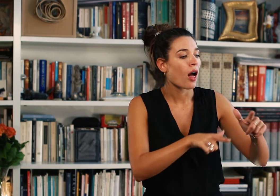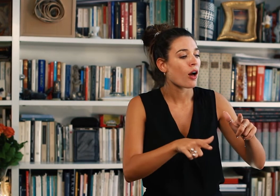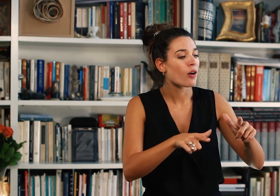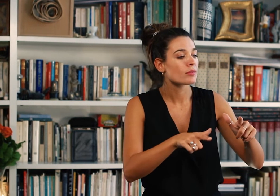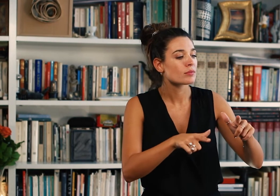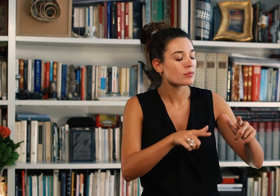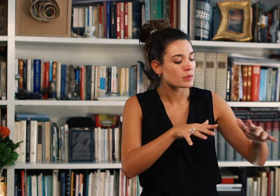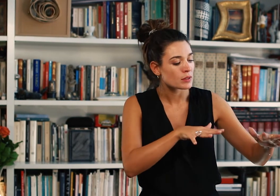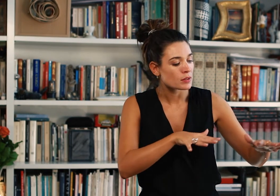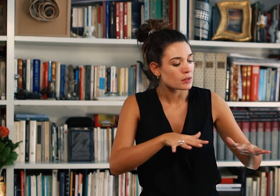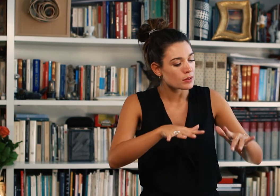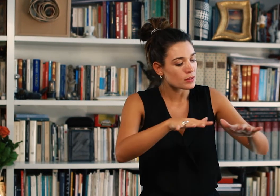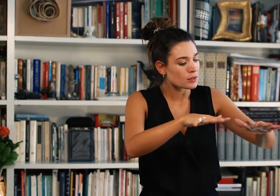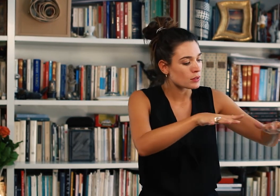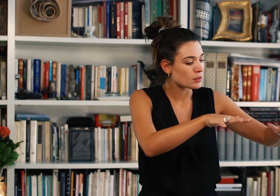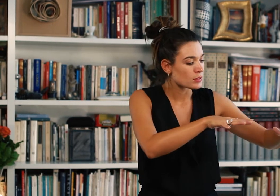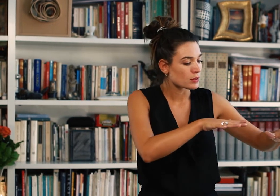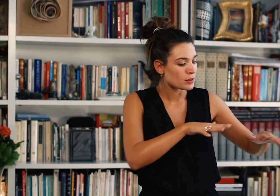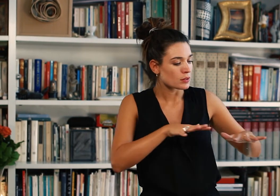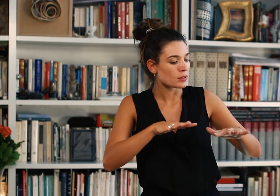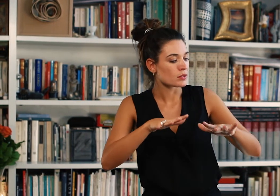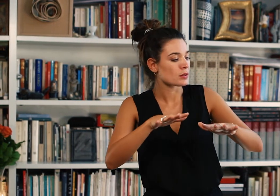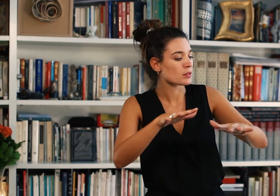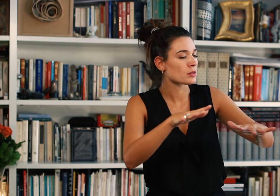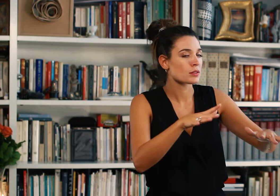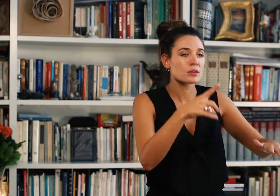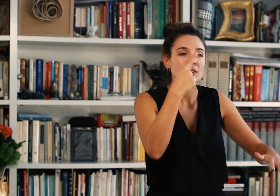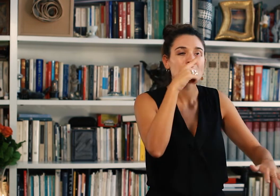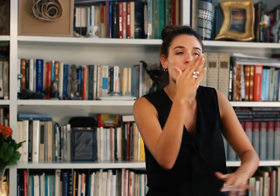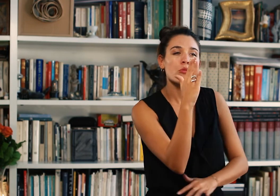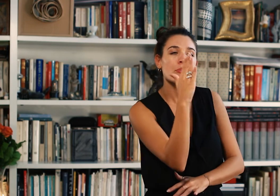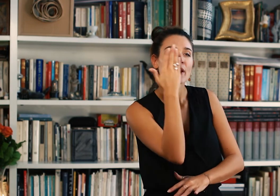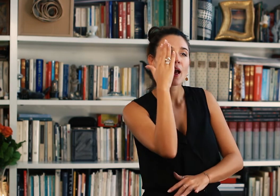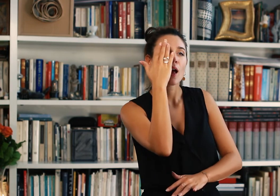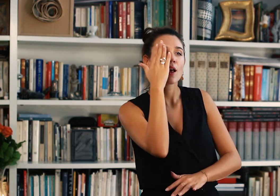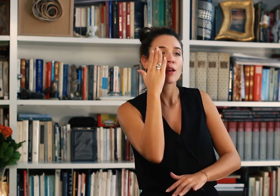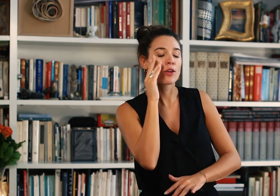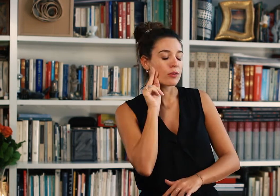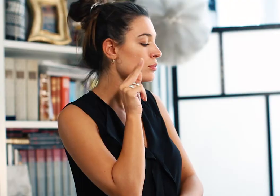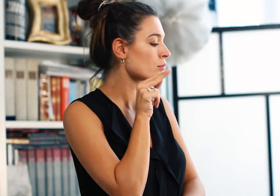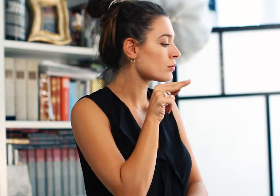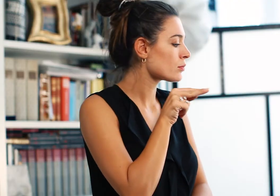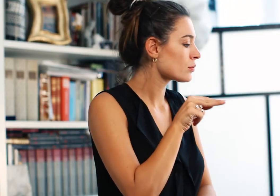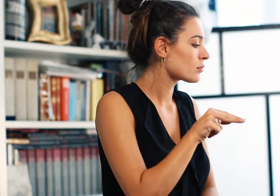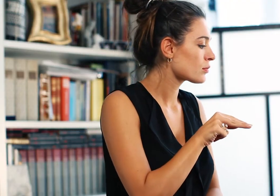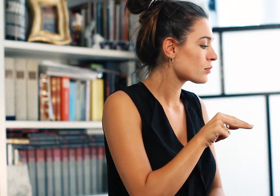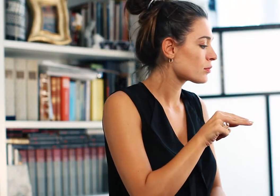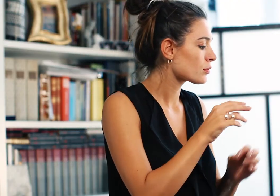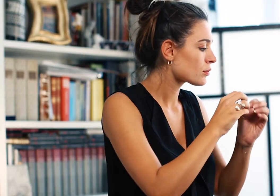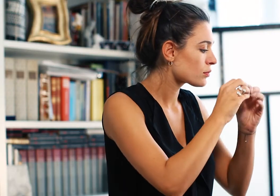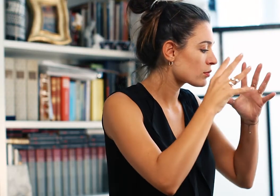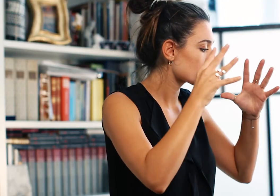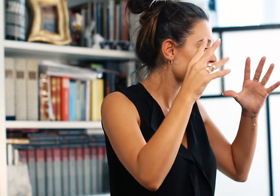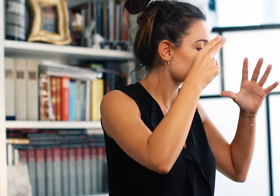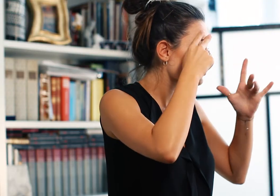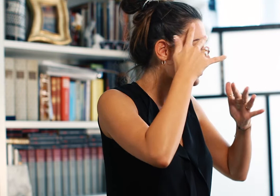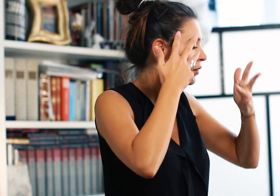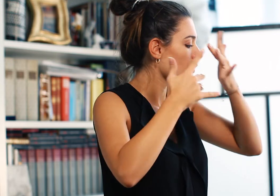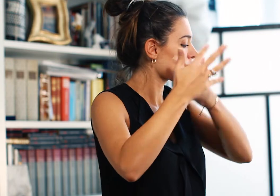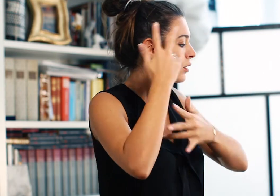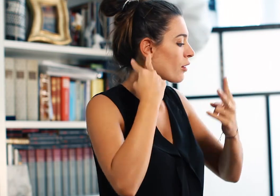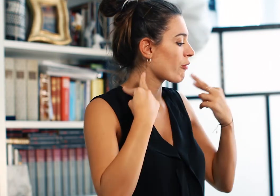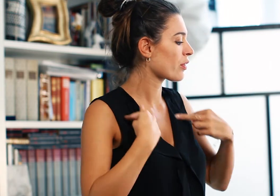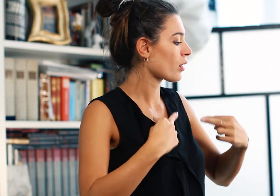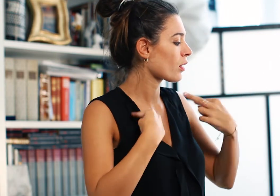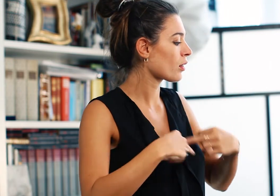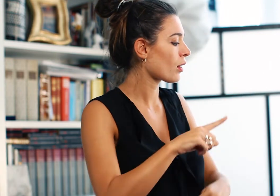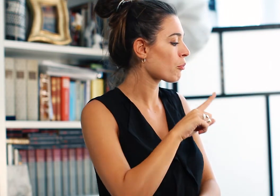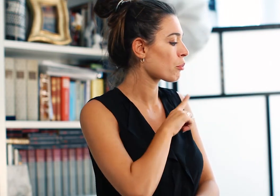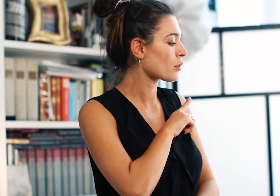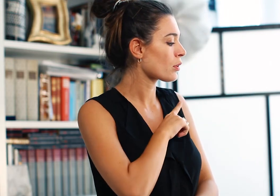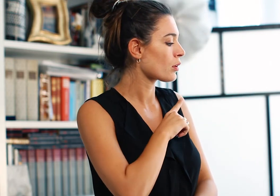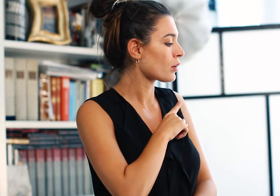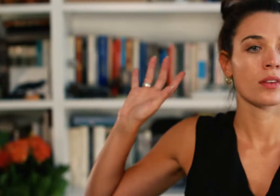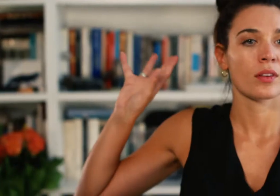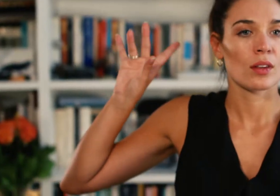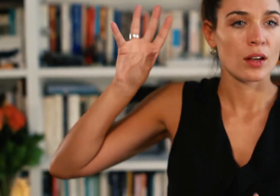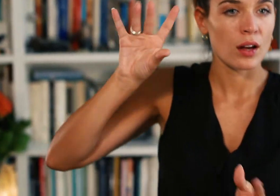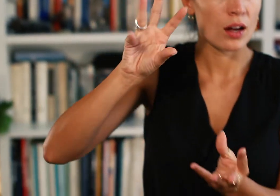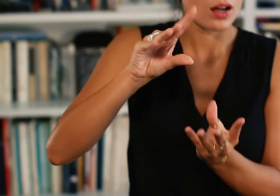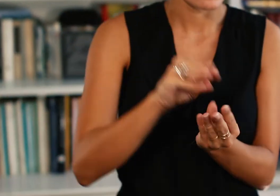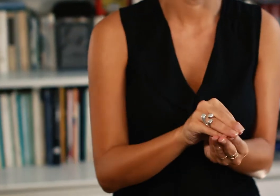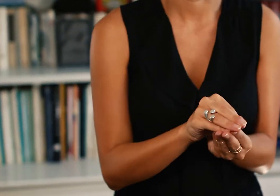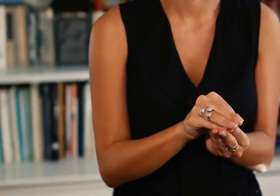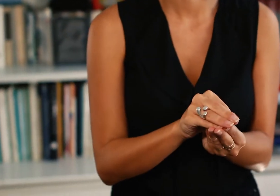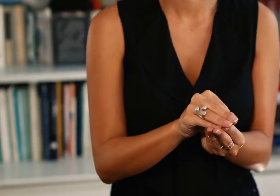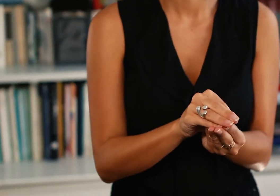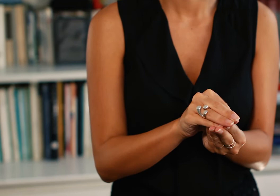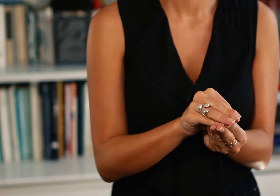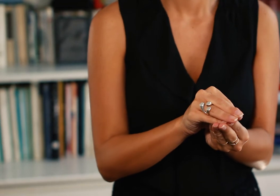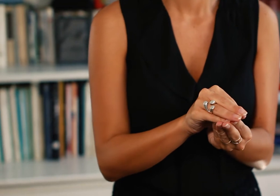l'inspiegabile spettacolo lieve che era stata la sua vita.